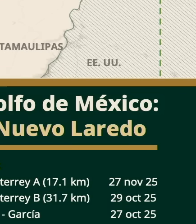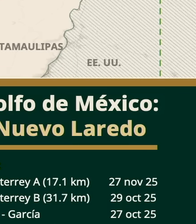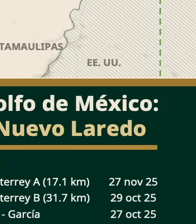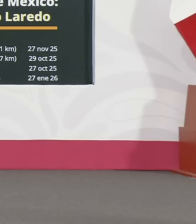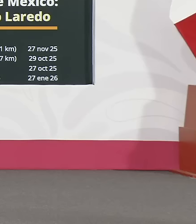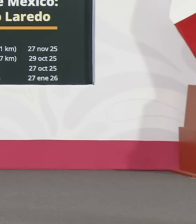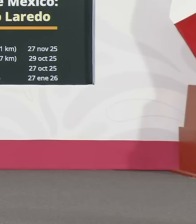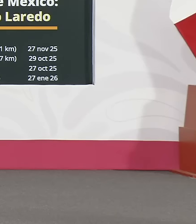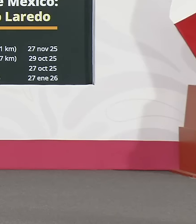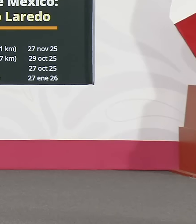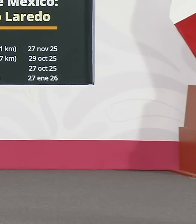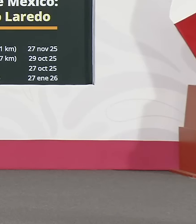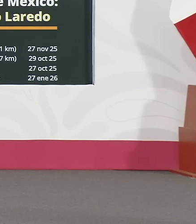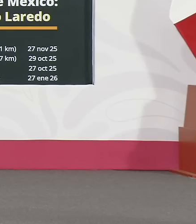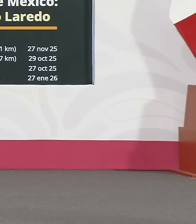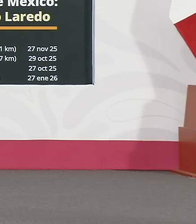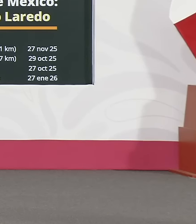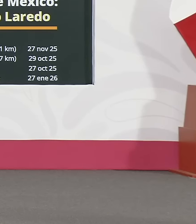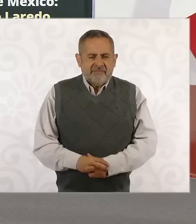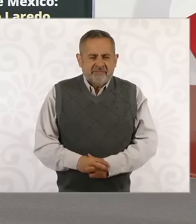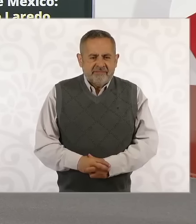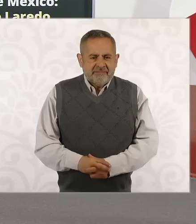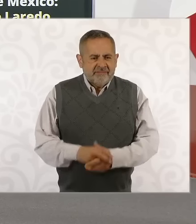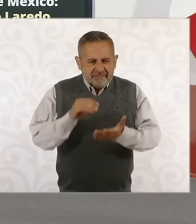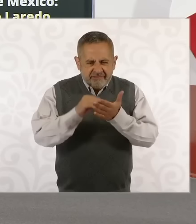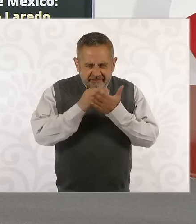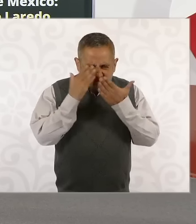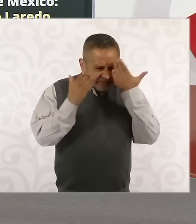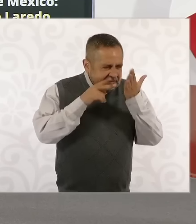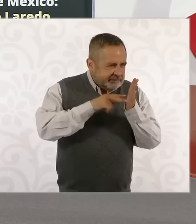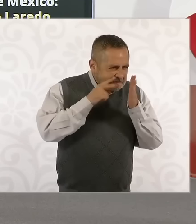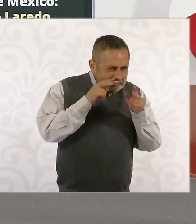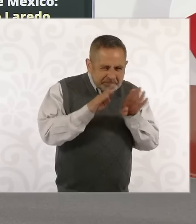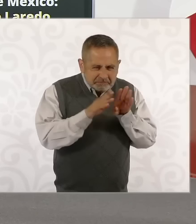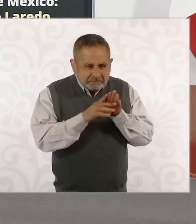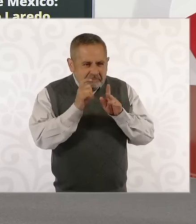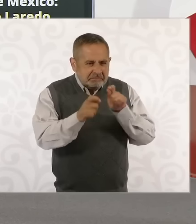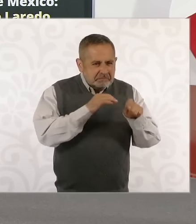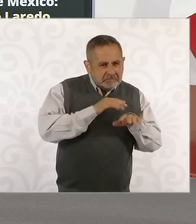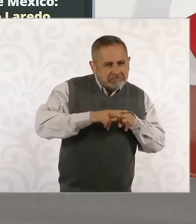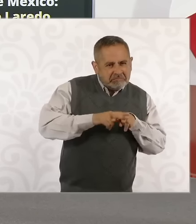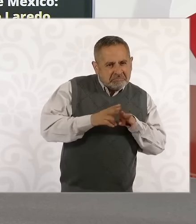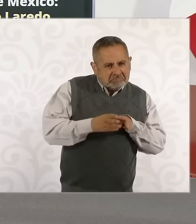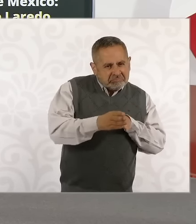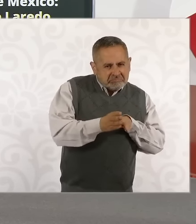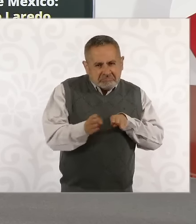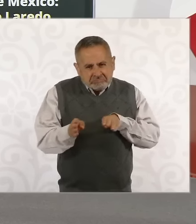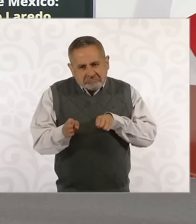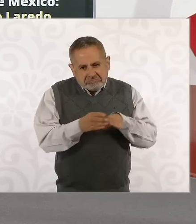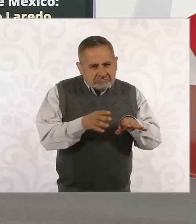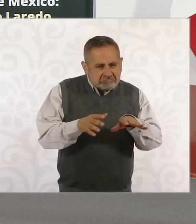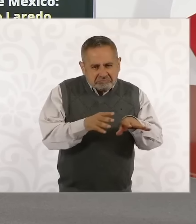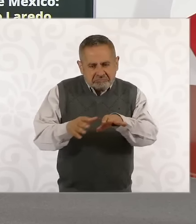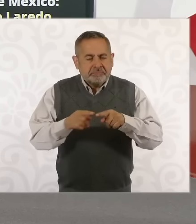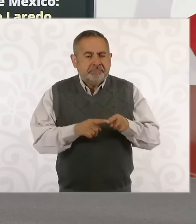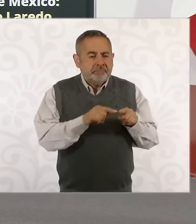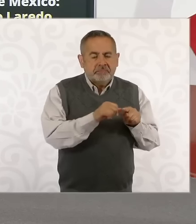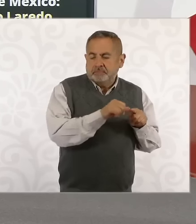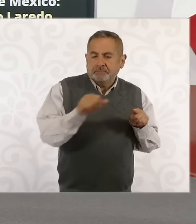levantamiento. Si están haciendo calas y estudios de Derramadero a eh hasta García y Santa Catarina